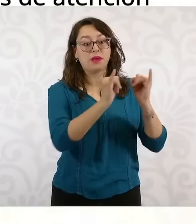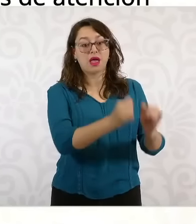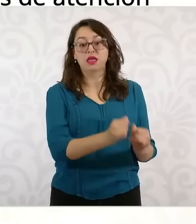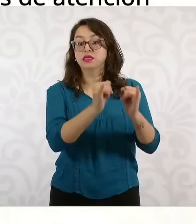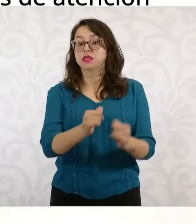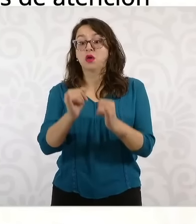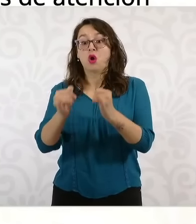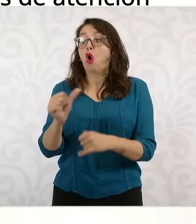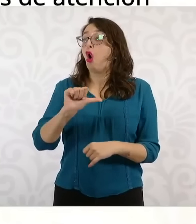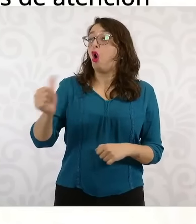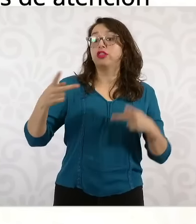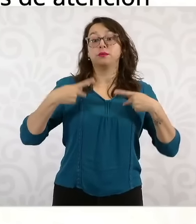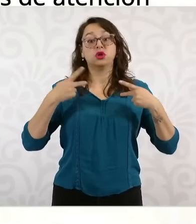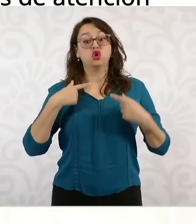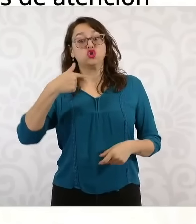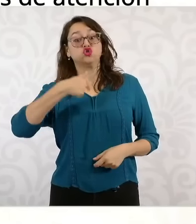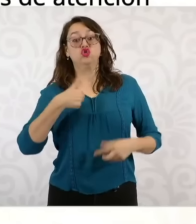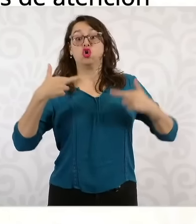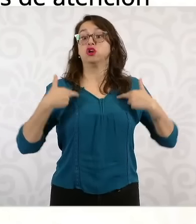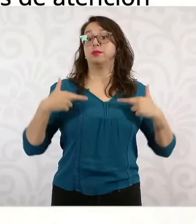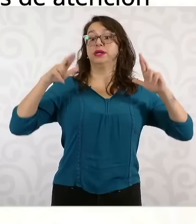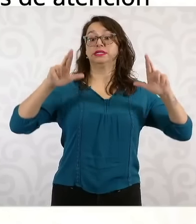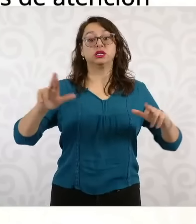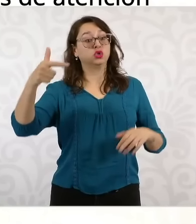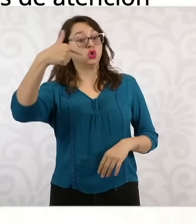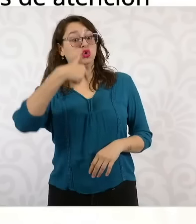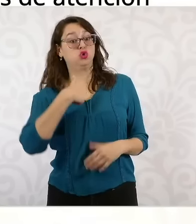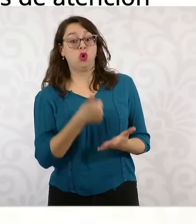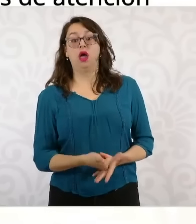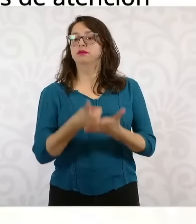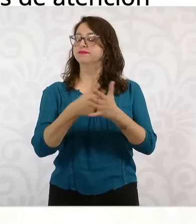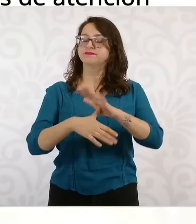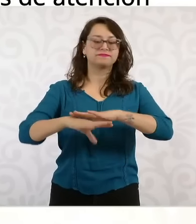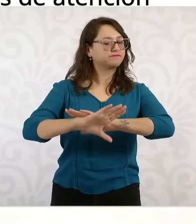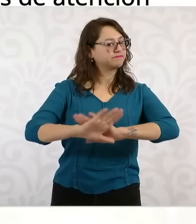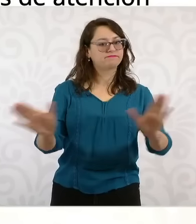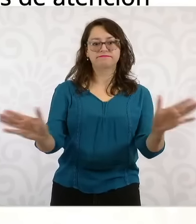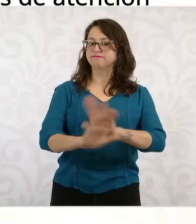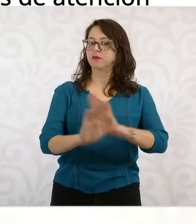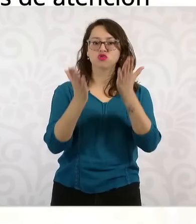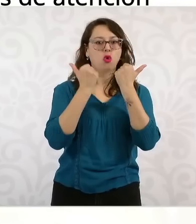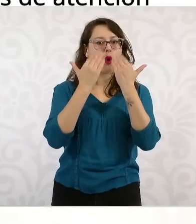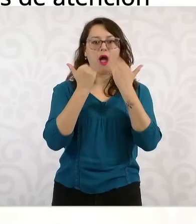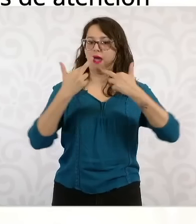que no hay personas intermediarias y que se les dará atención directa en los diferentes puntos de